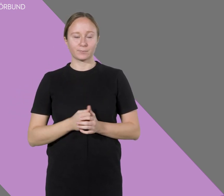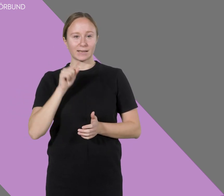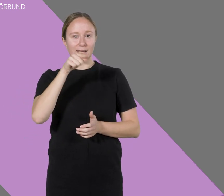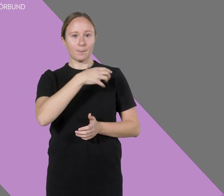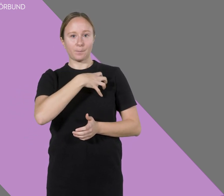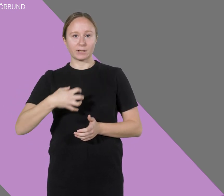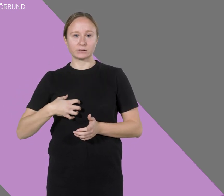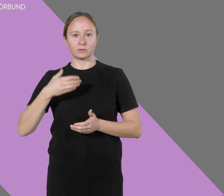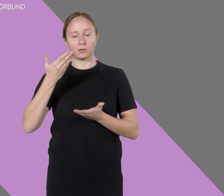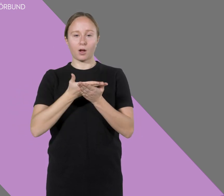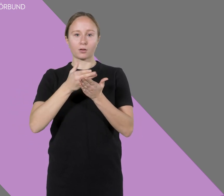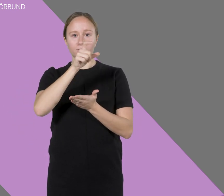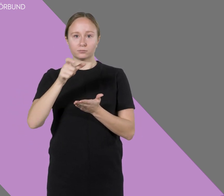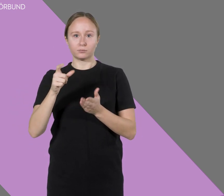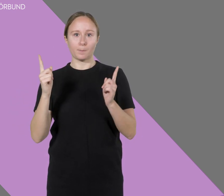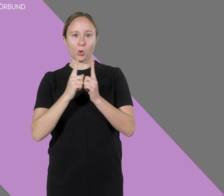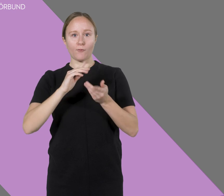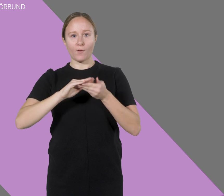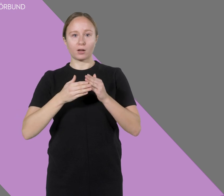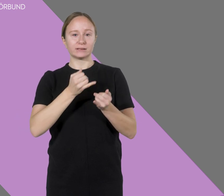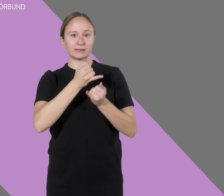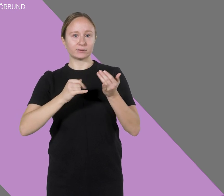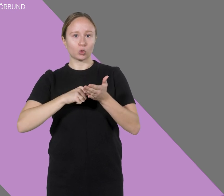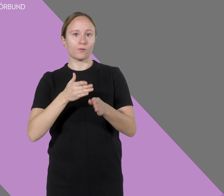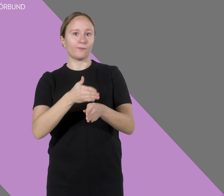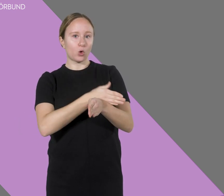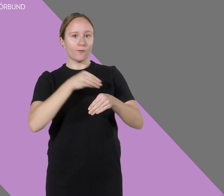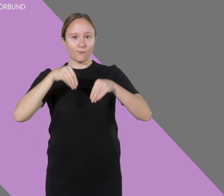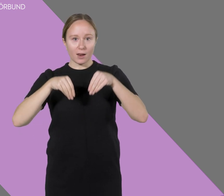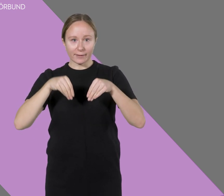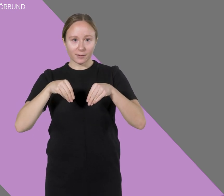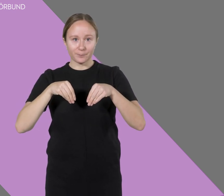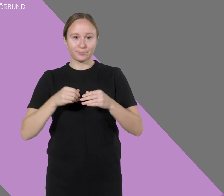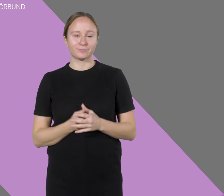Då möter presidentkandidaterna varandra sista gången före valet.